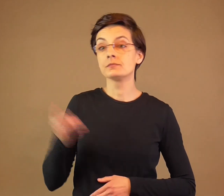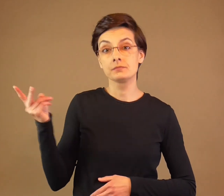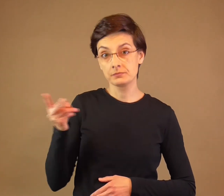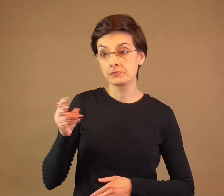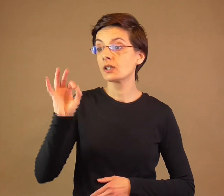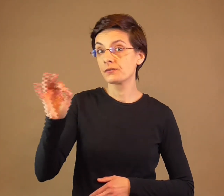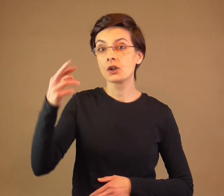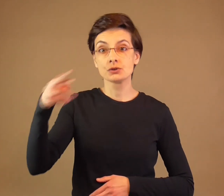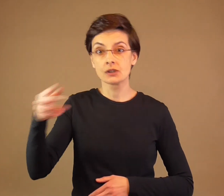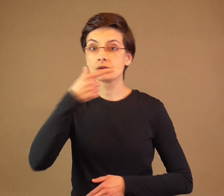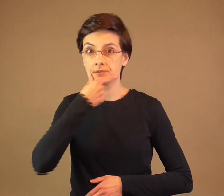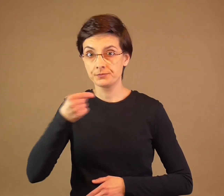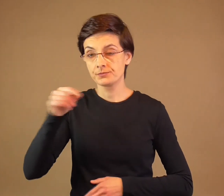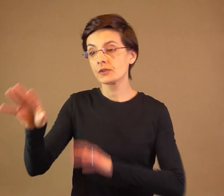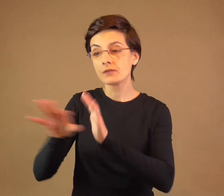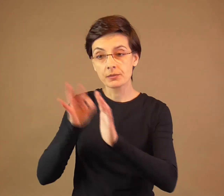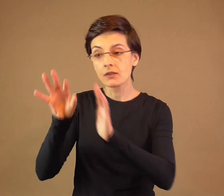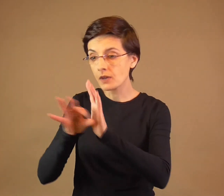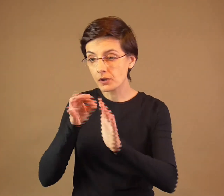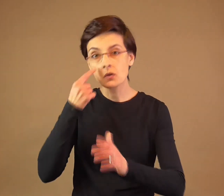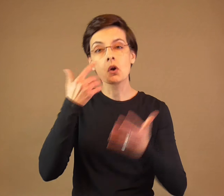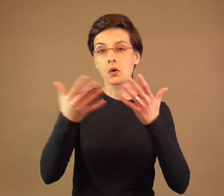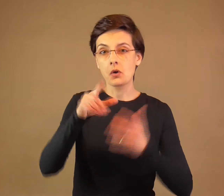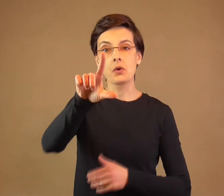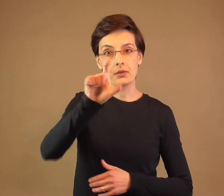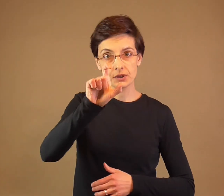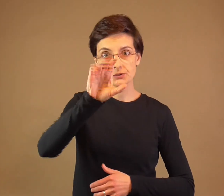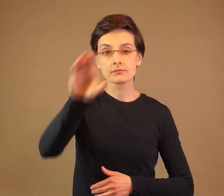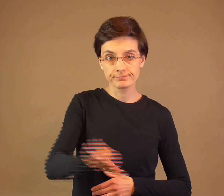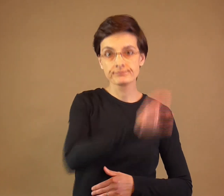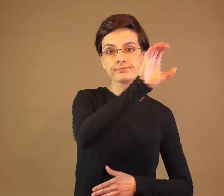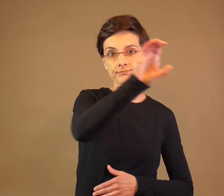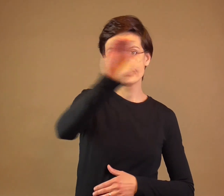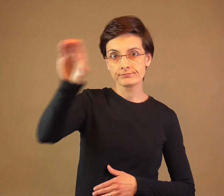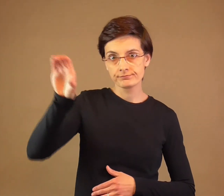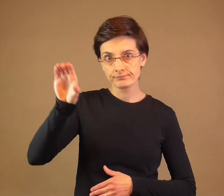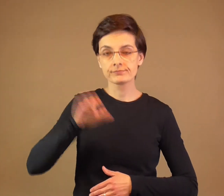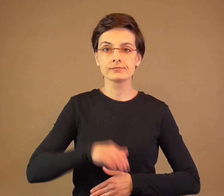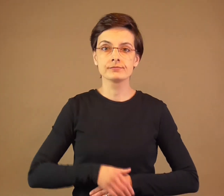Wybrali oni z kolekcji Kantora około 200 obiektów, które teraz można oglądać na wystawie.